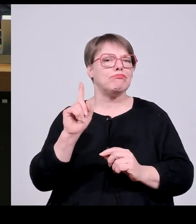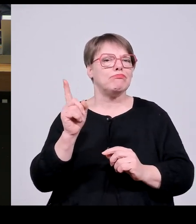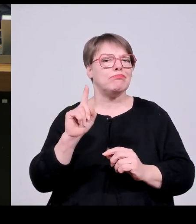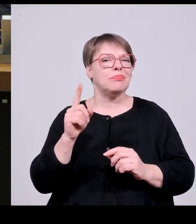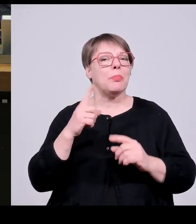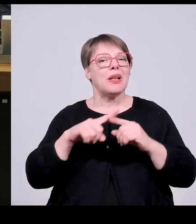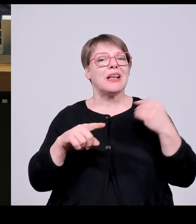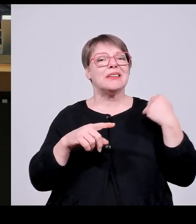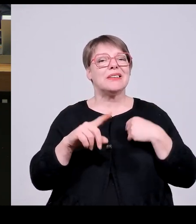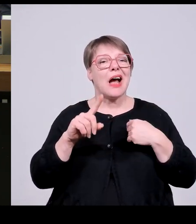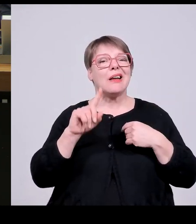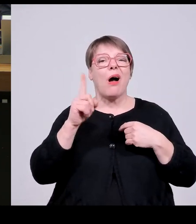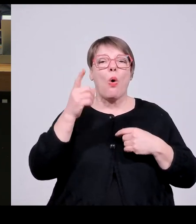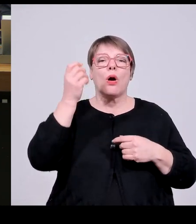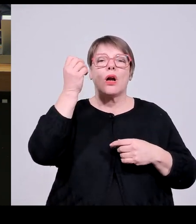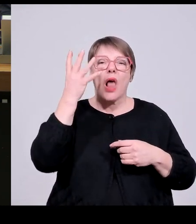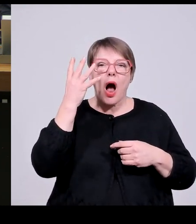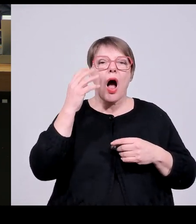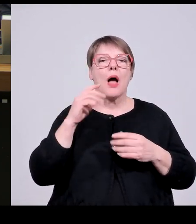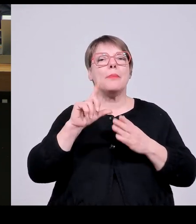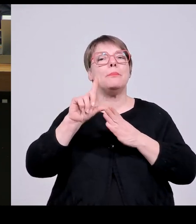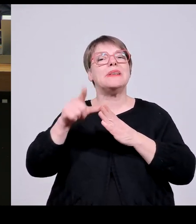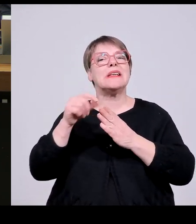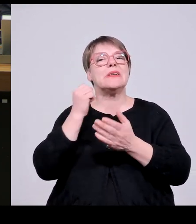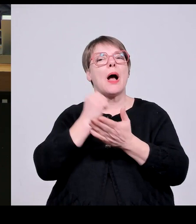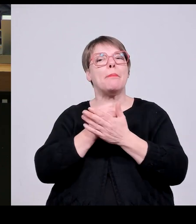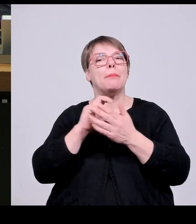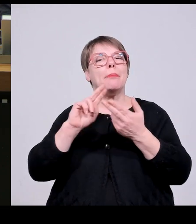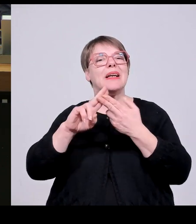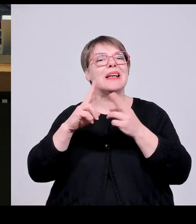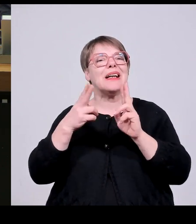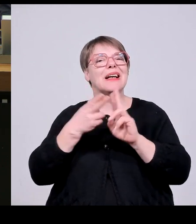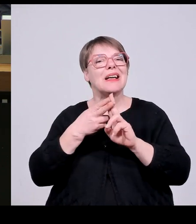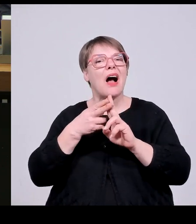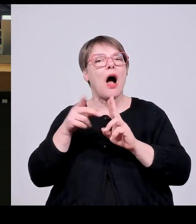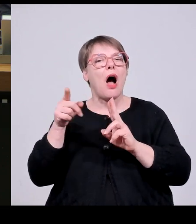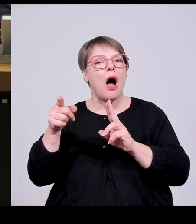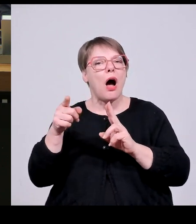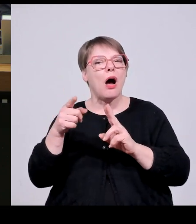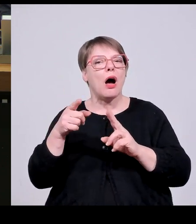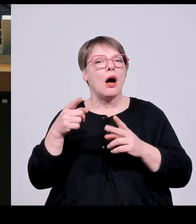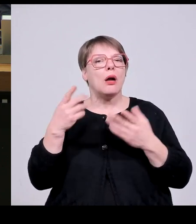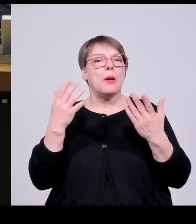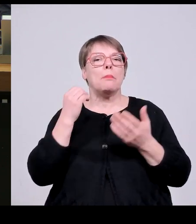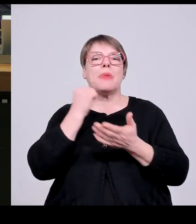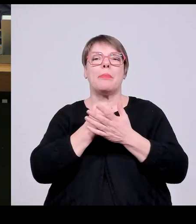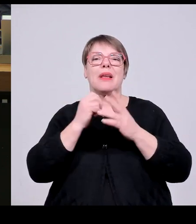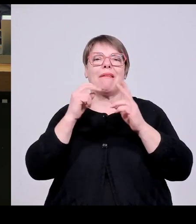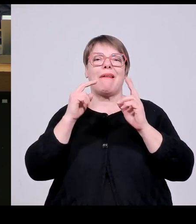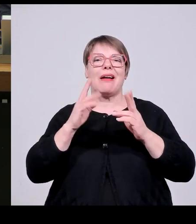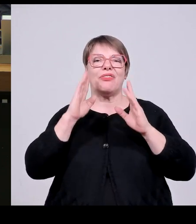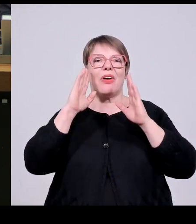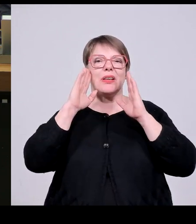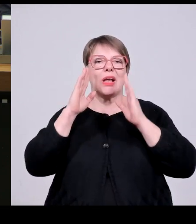eröffnete Möglichkeit, mit einer qualifizierten Mehrheit abzuwählen, andererseits das von vorn herein der Status hier